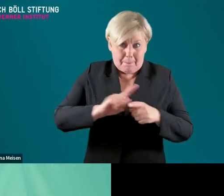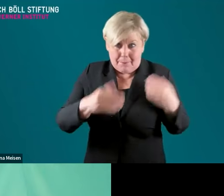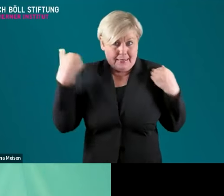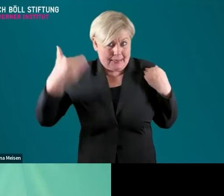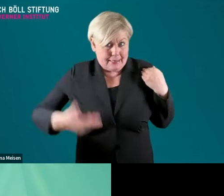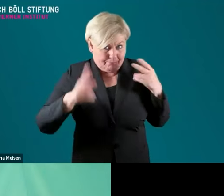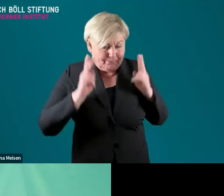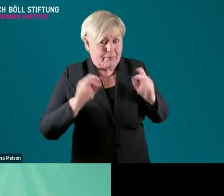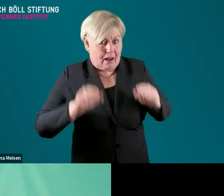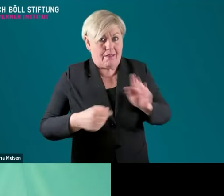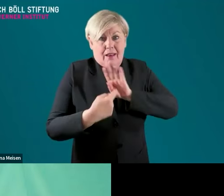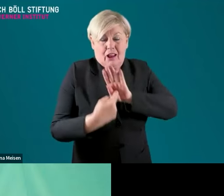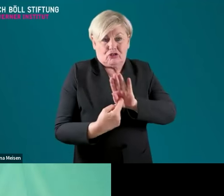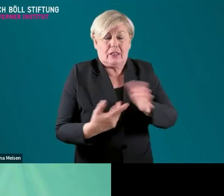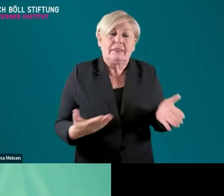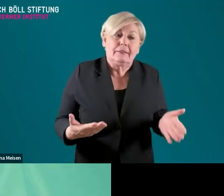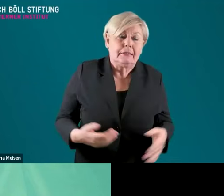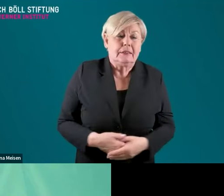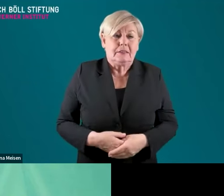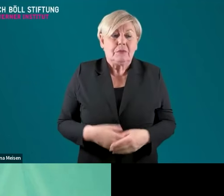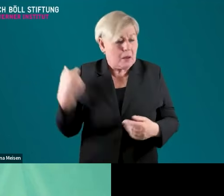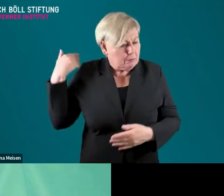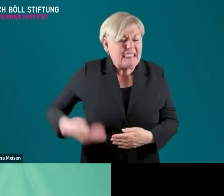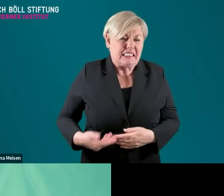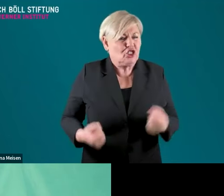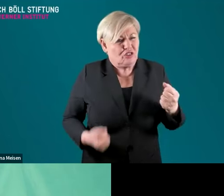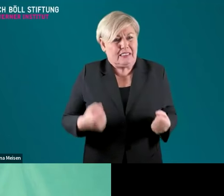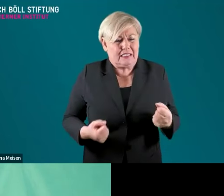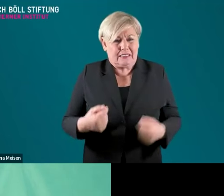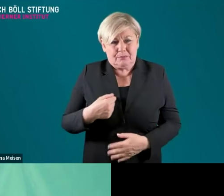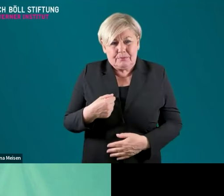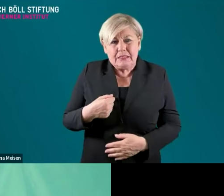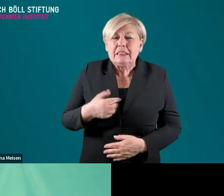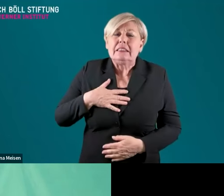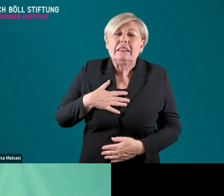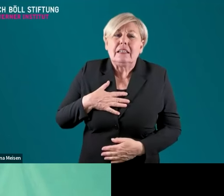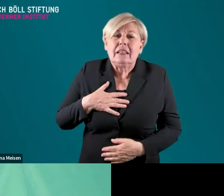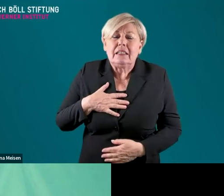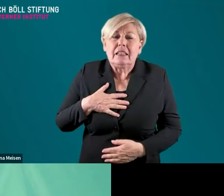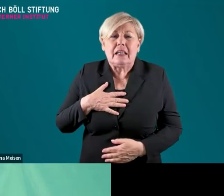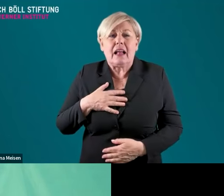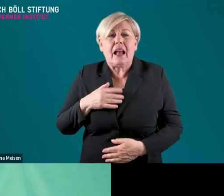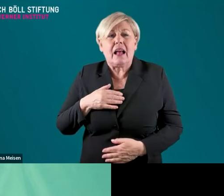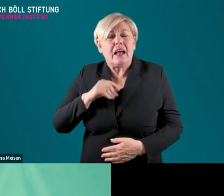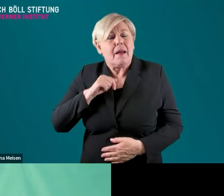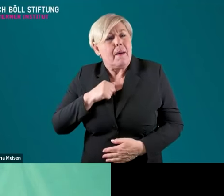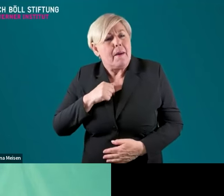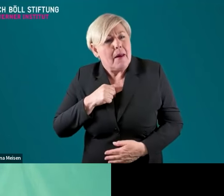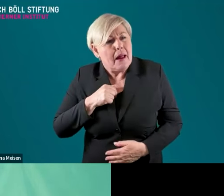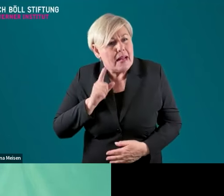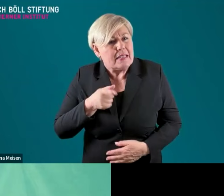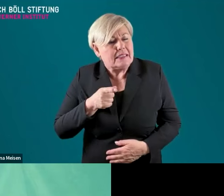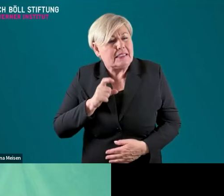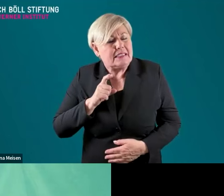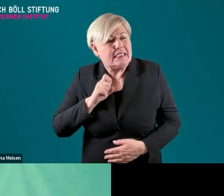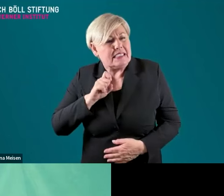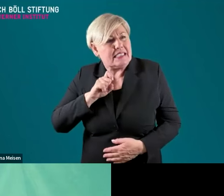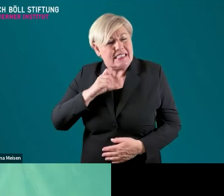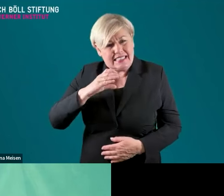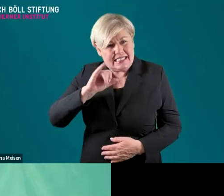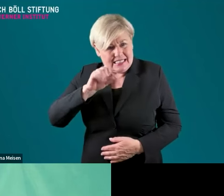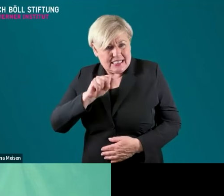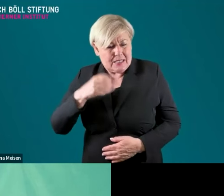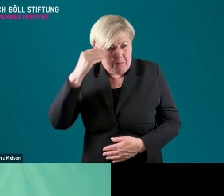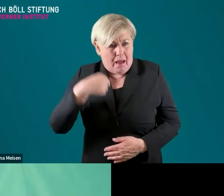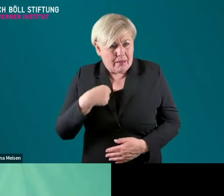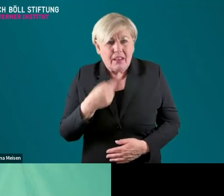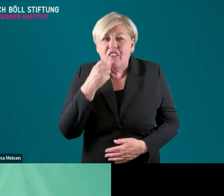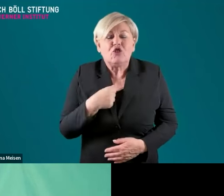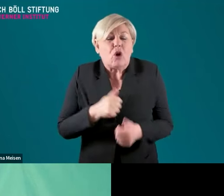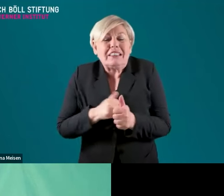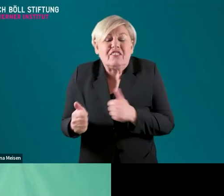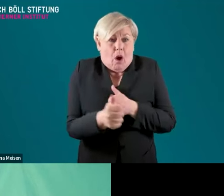Bislang ist das schwierig. Und für mich als hetero Cis-Mann ist es dann auch, will ich da auch nicht vor vorauseilen,